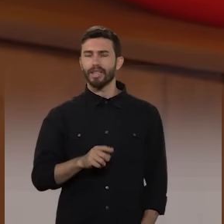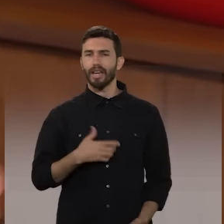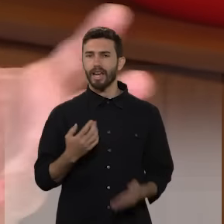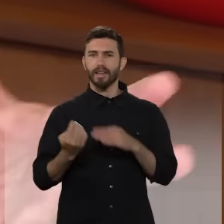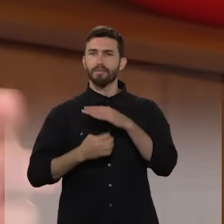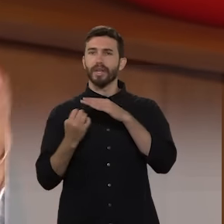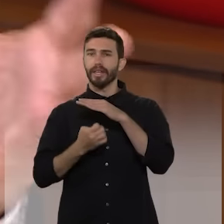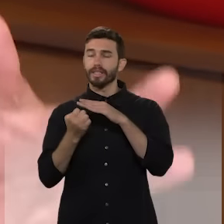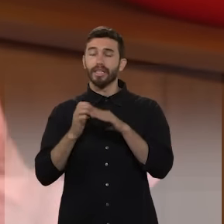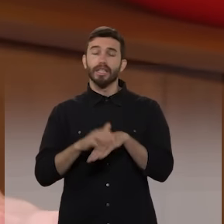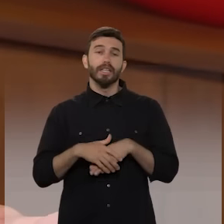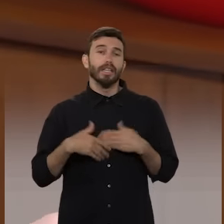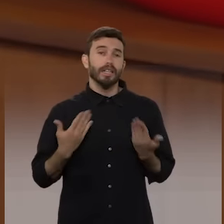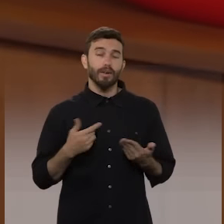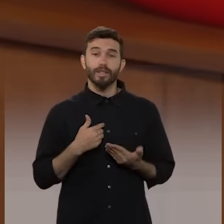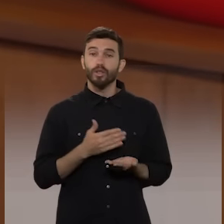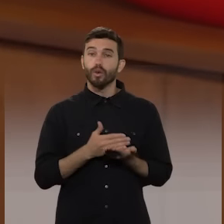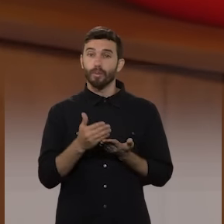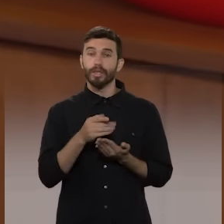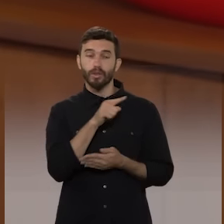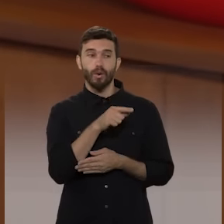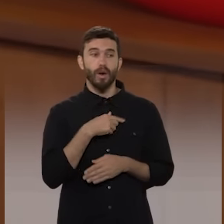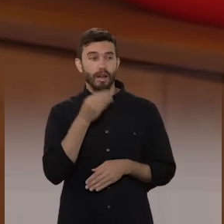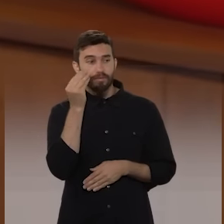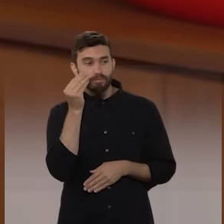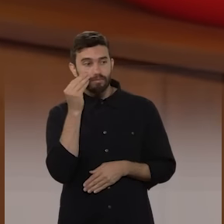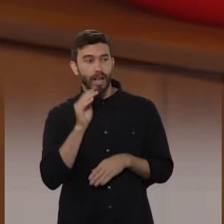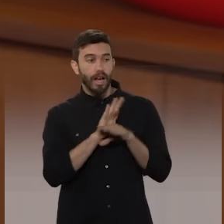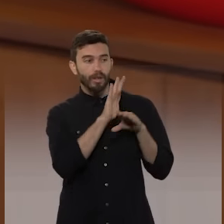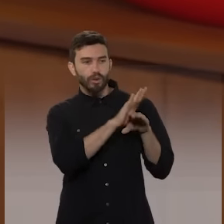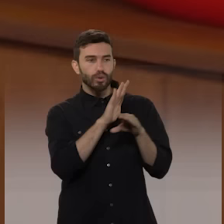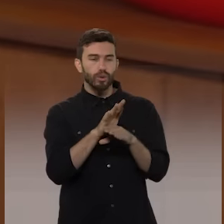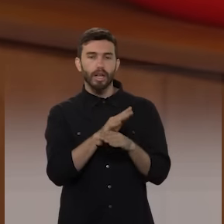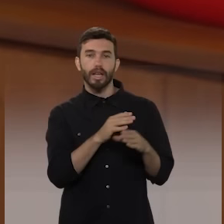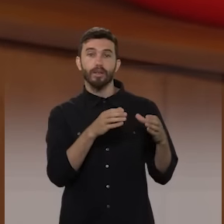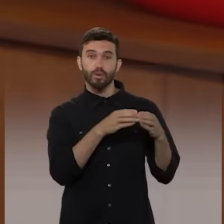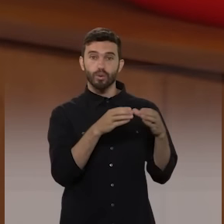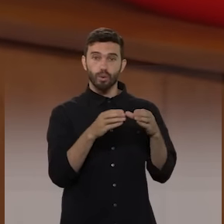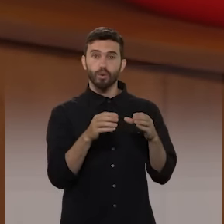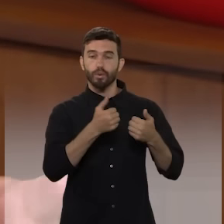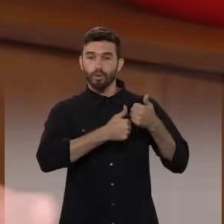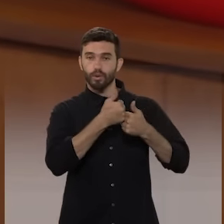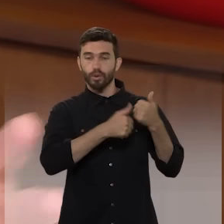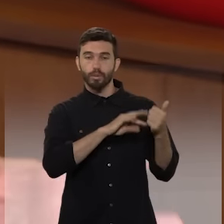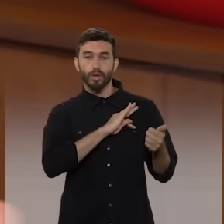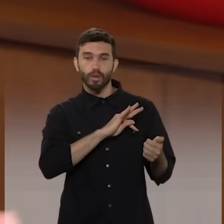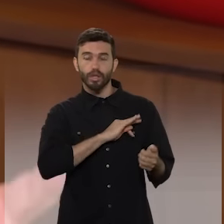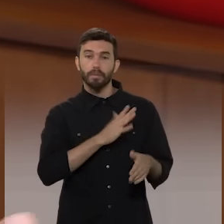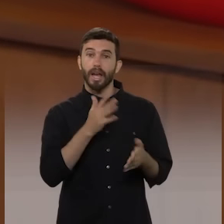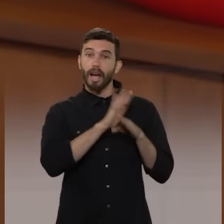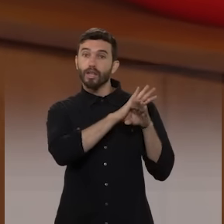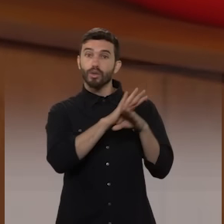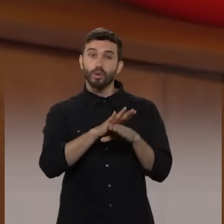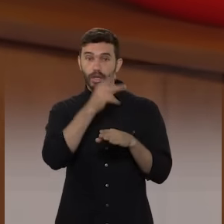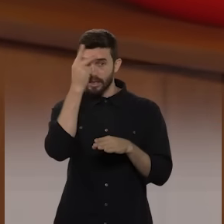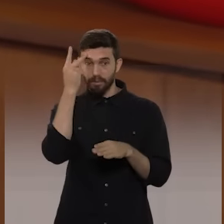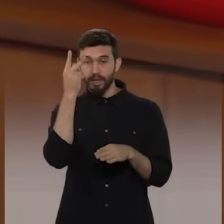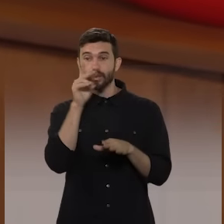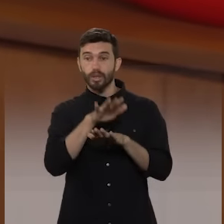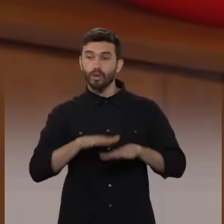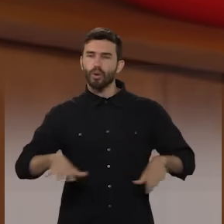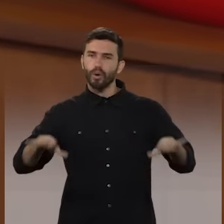partimos para um patrocínio com clubes, isso eleva o conhecimento da marca em algumas vezes. Então,